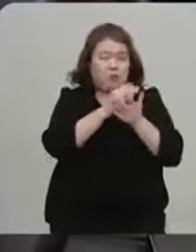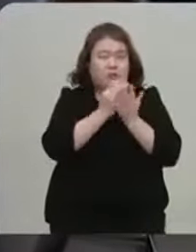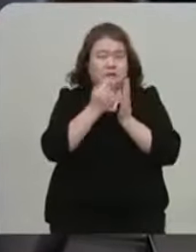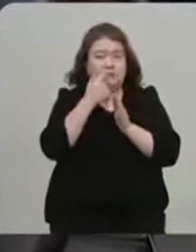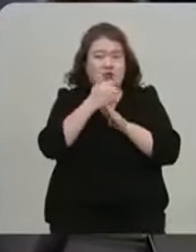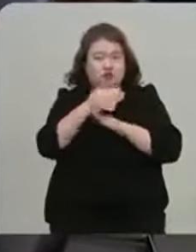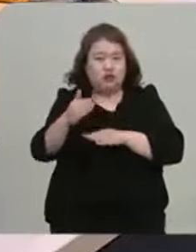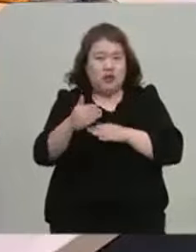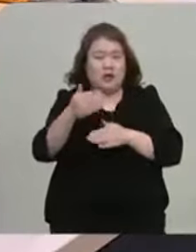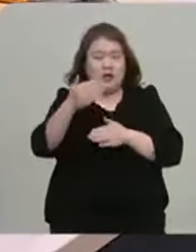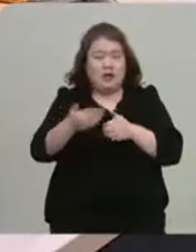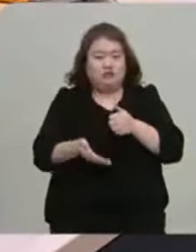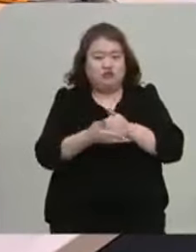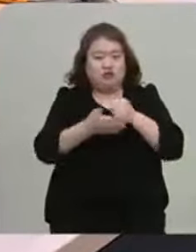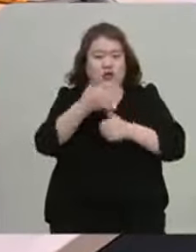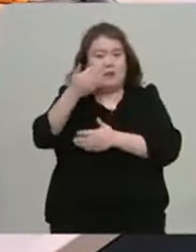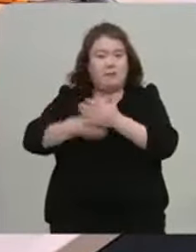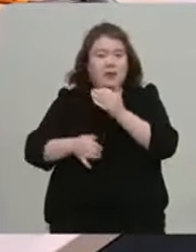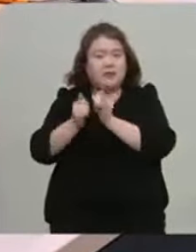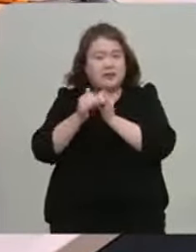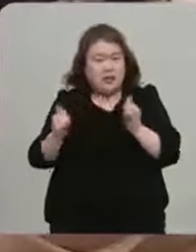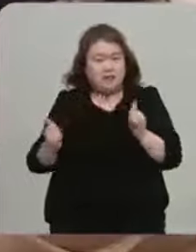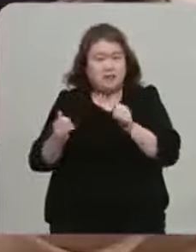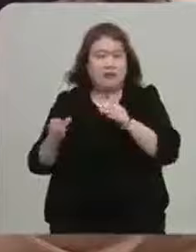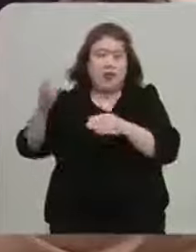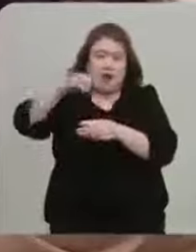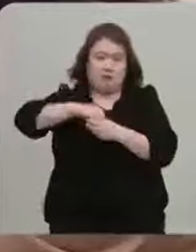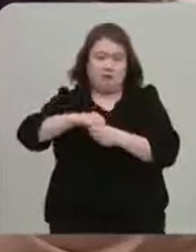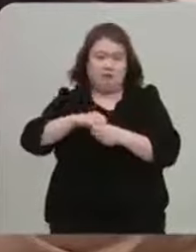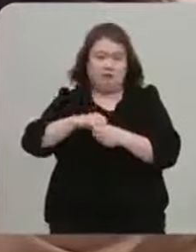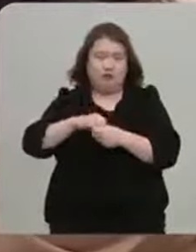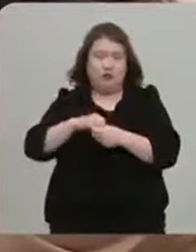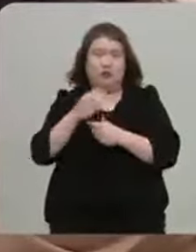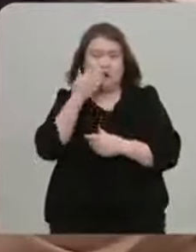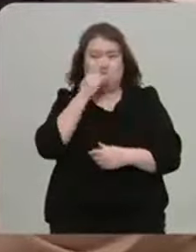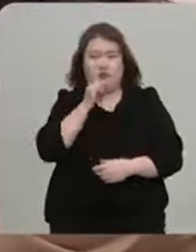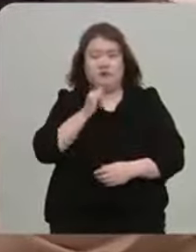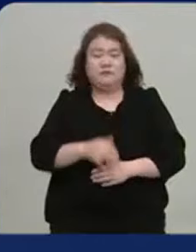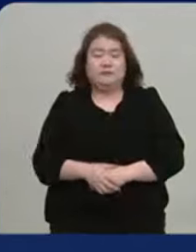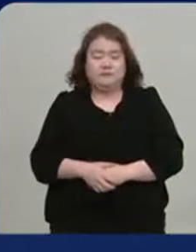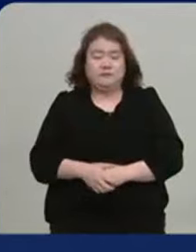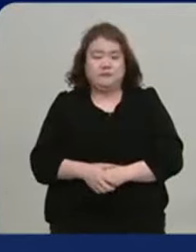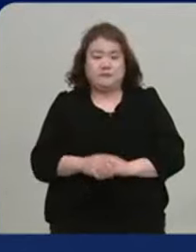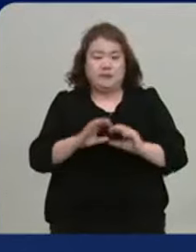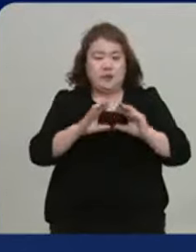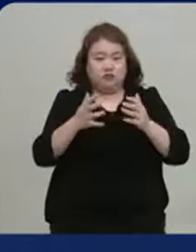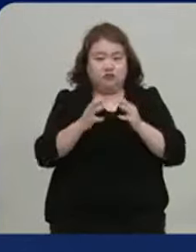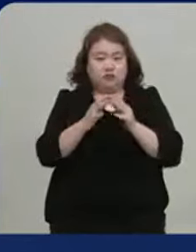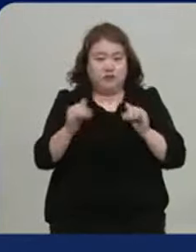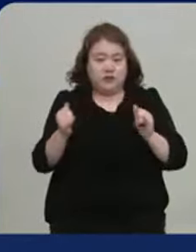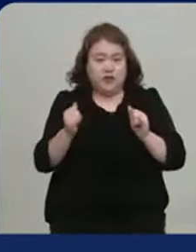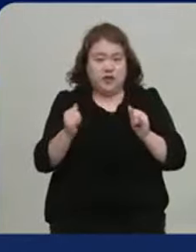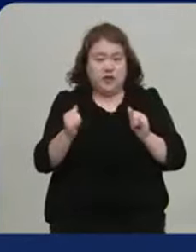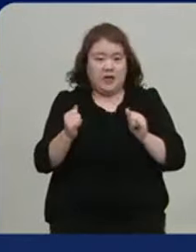에서 배제된 입지자들의 추가 합류 여부가 변수가 될 수 있습니다. 이낙연/개혁신당 공동대표/지난 8일/kbs전북 뉴스7 : 국민의당이 2016년